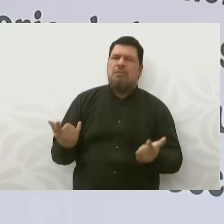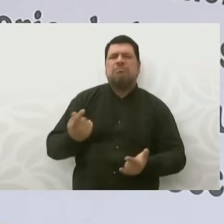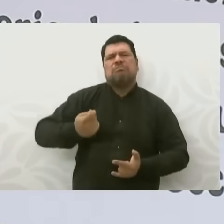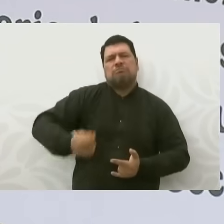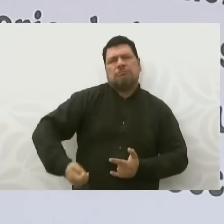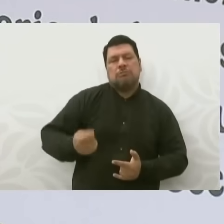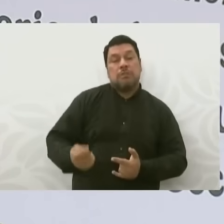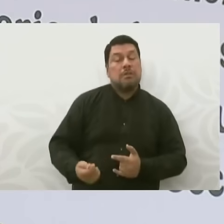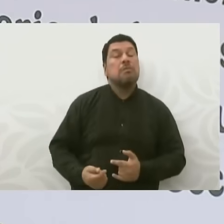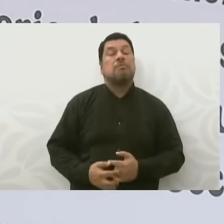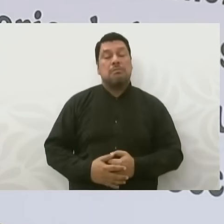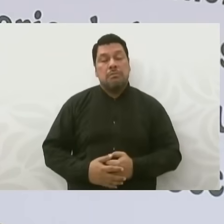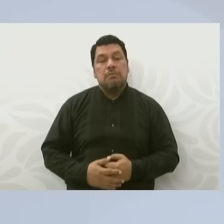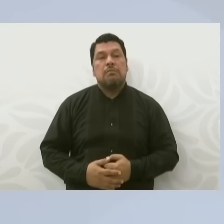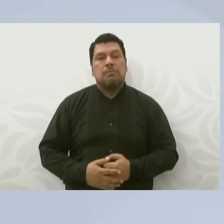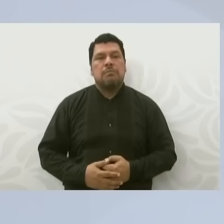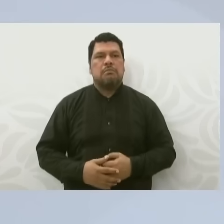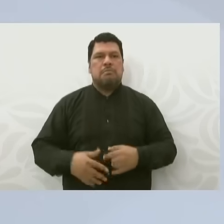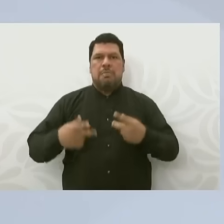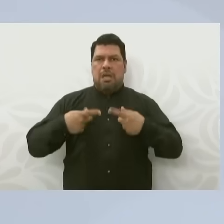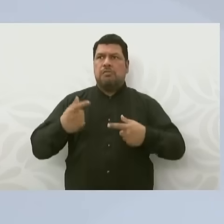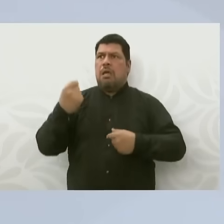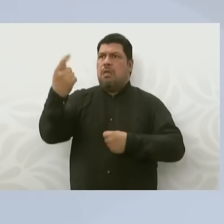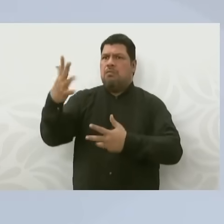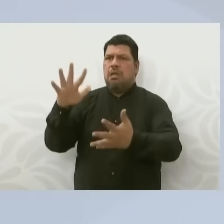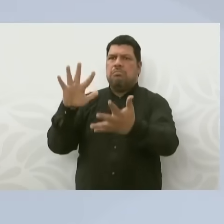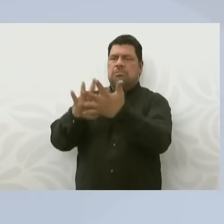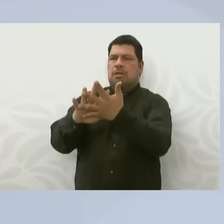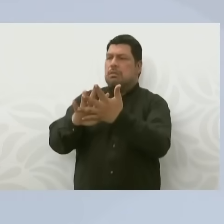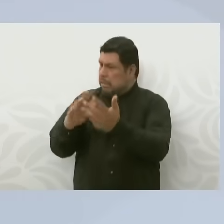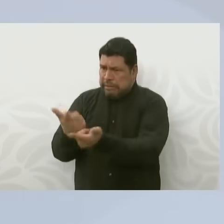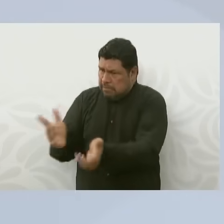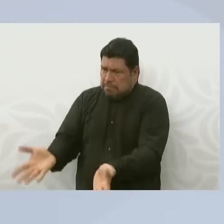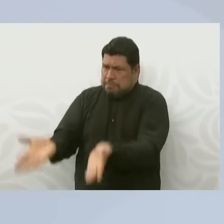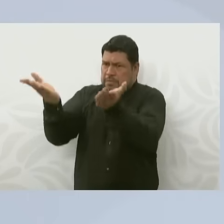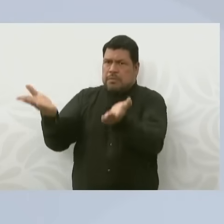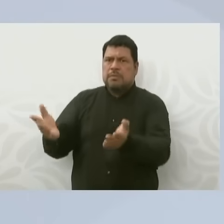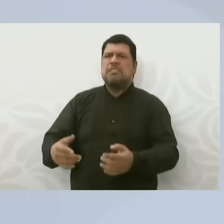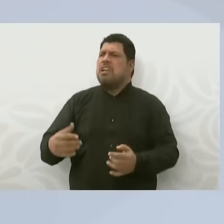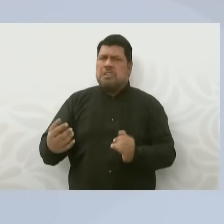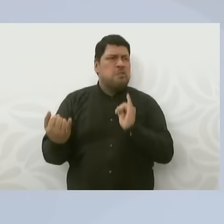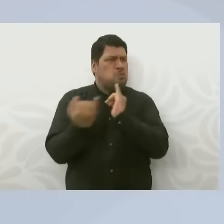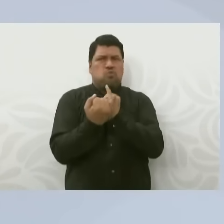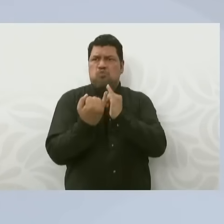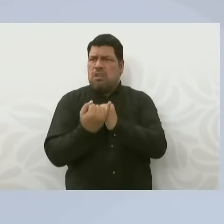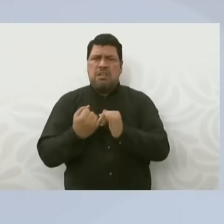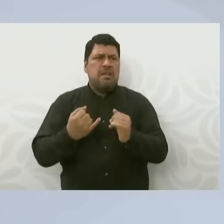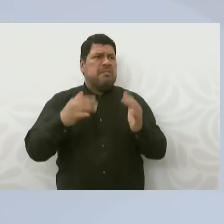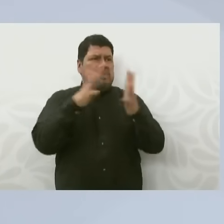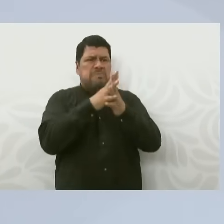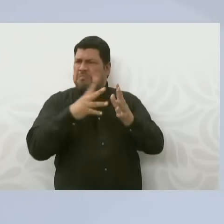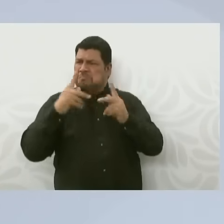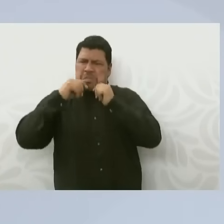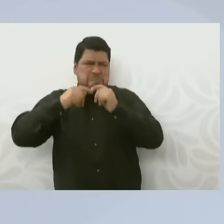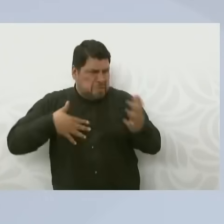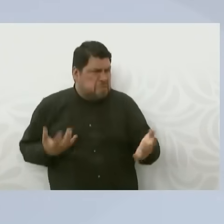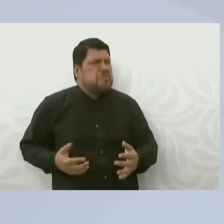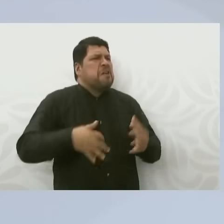incluso presos liberados del fuerte de San Juan de Ulua se unieron a la defensa de la patria el